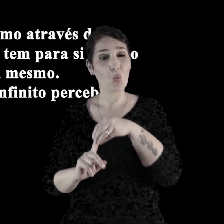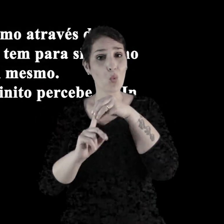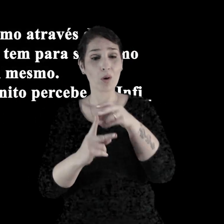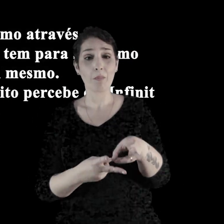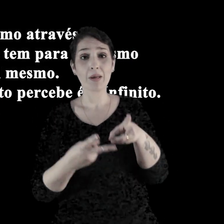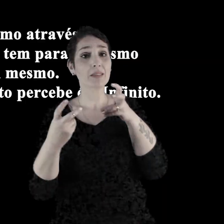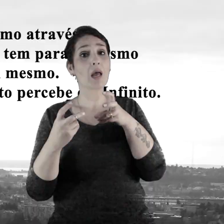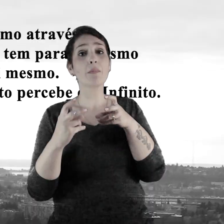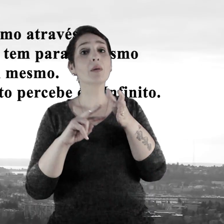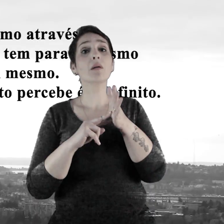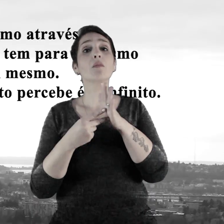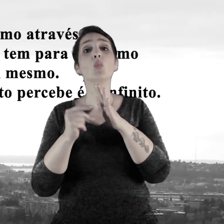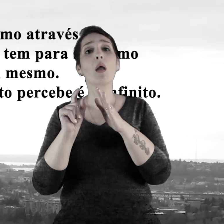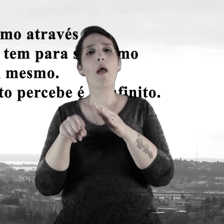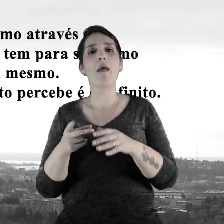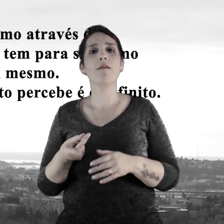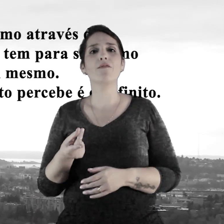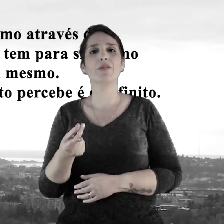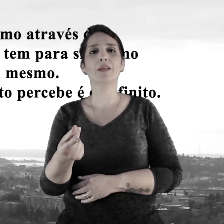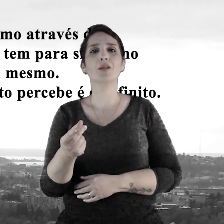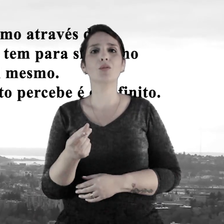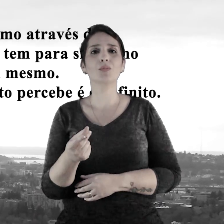é o infinito.